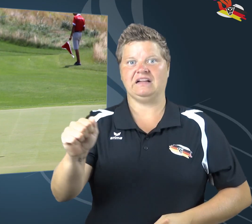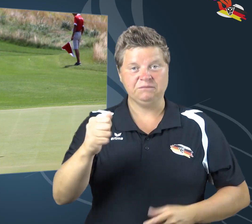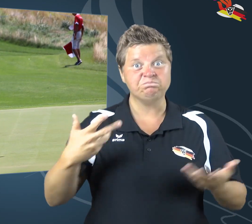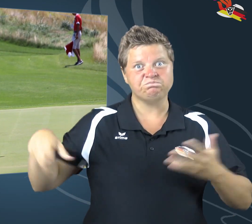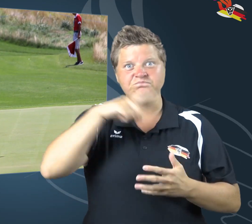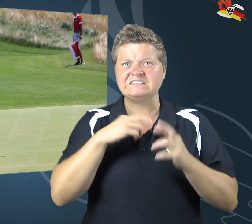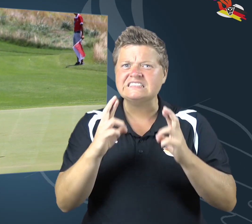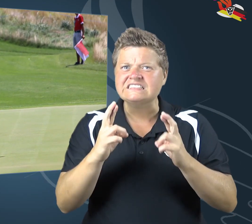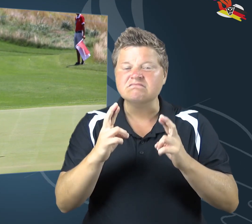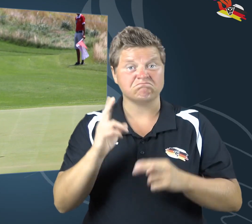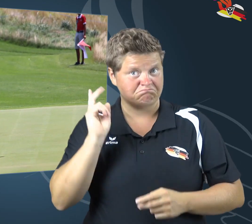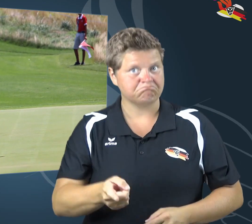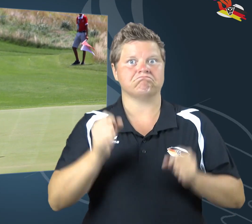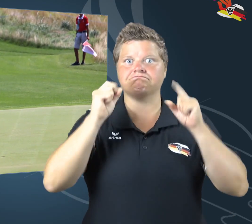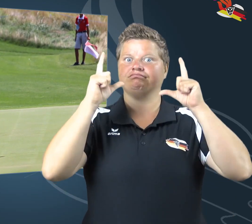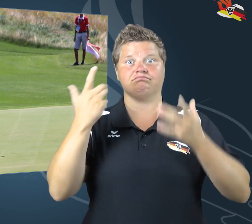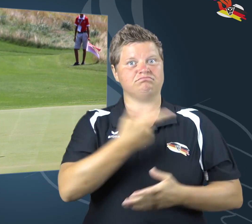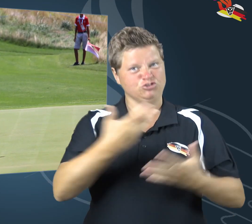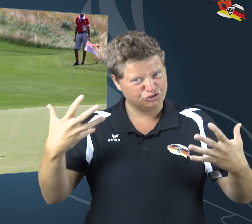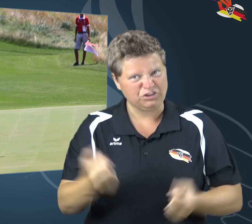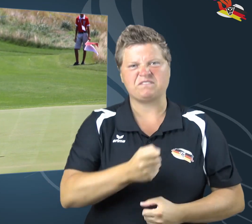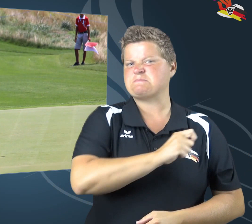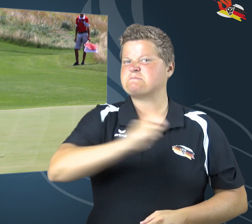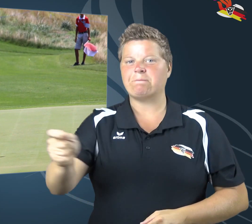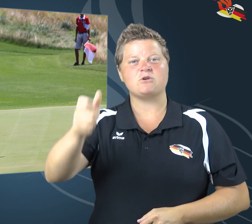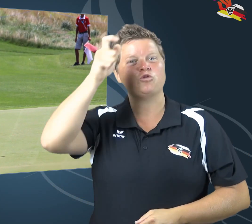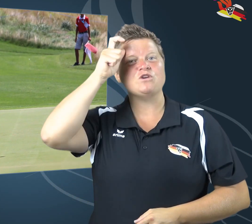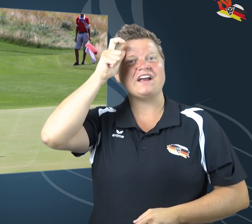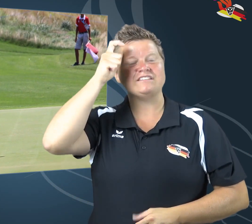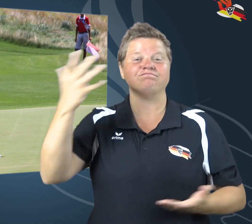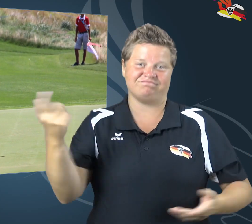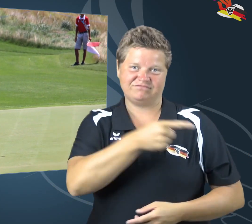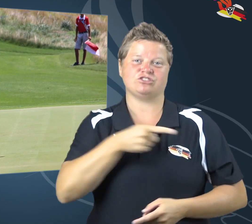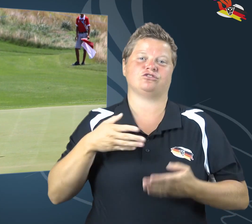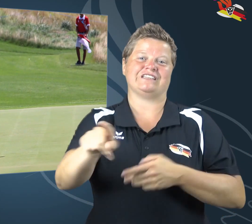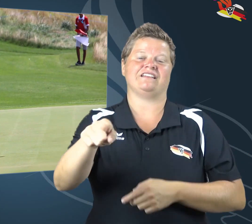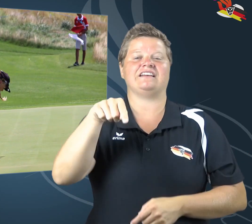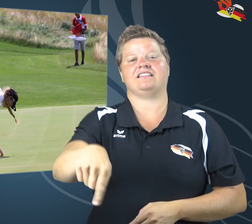Golf der Frauen Amelie schlug die Türkin Ilknur Cavdar und steht somit ebenfalls im Halbfinale.